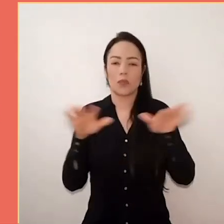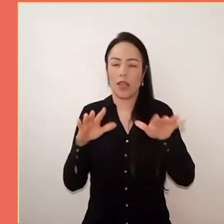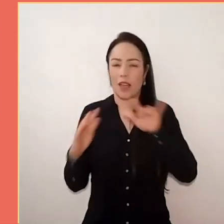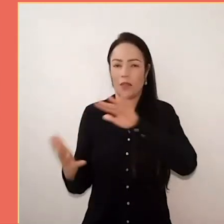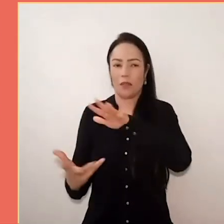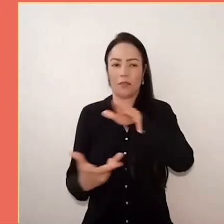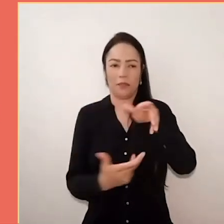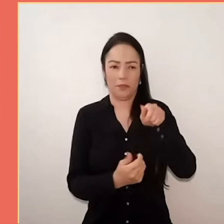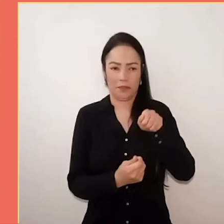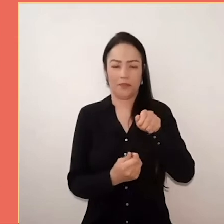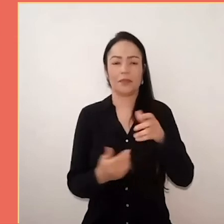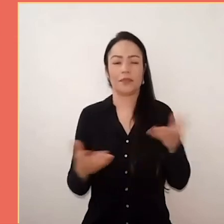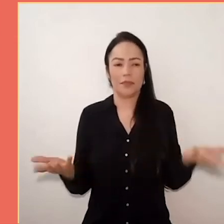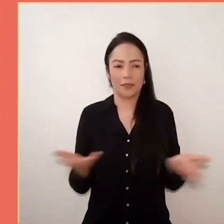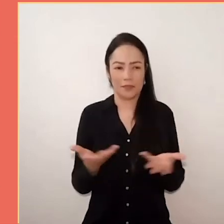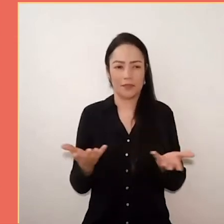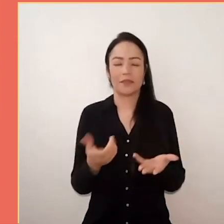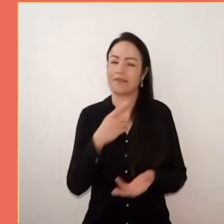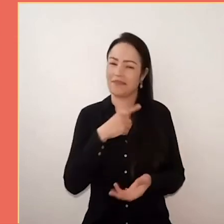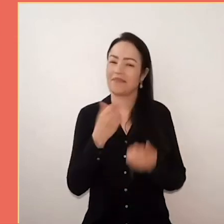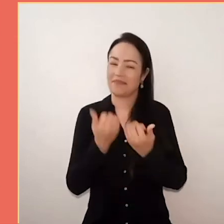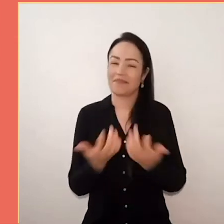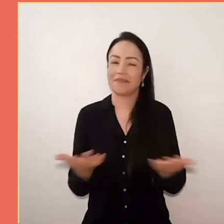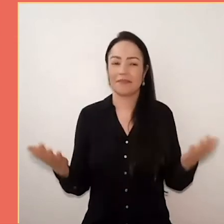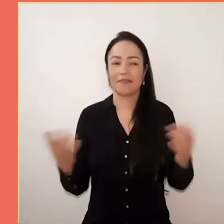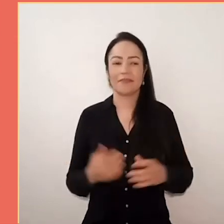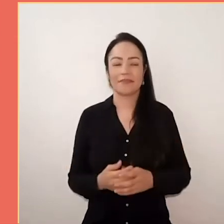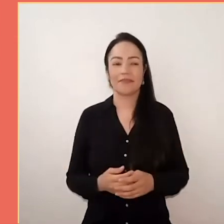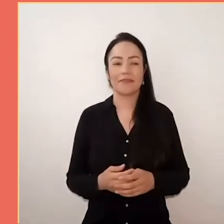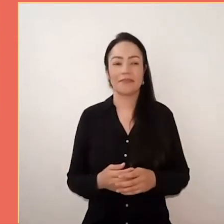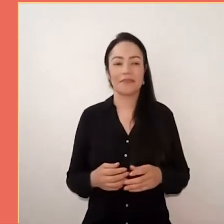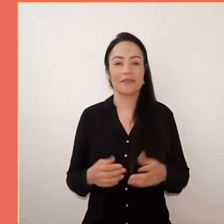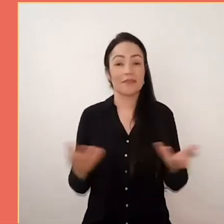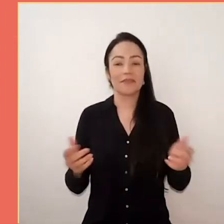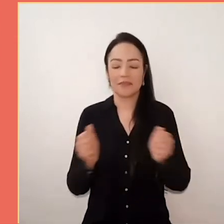que a gente está compartilhando e comungando nesse momento.